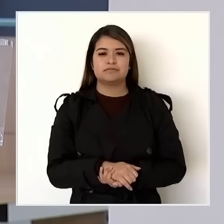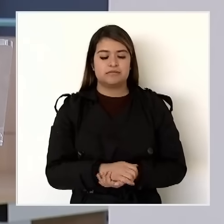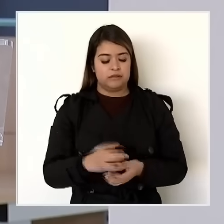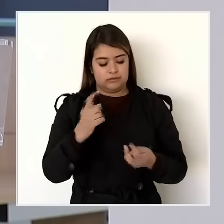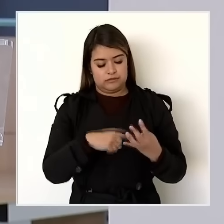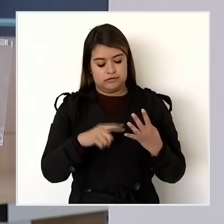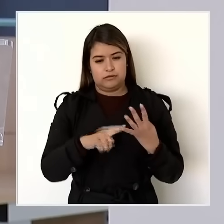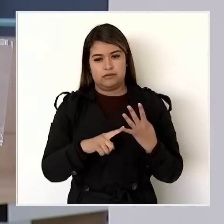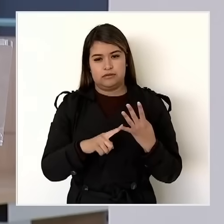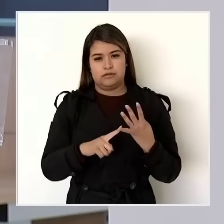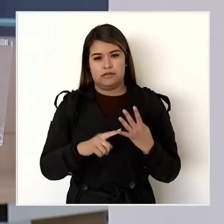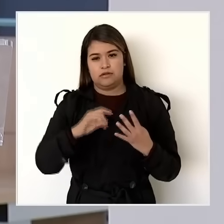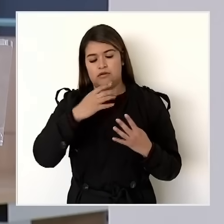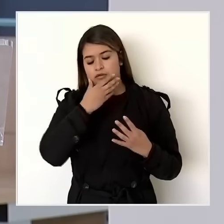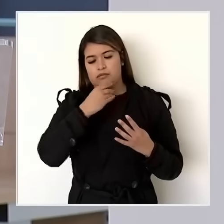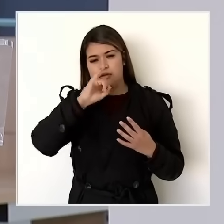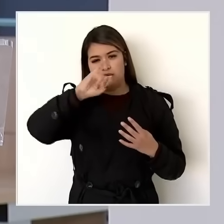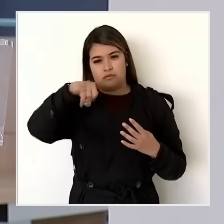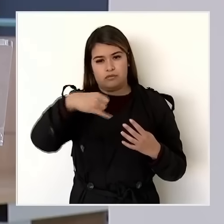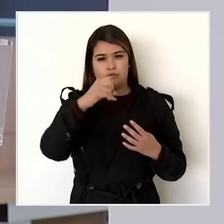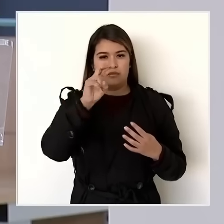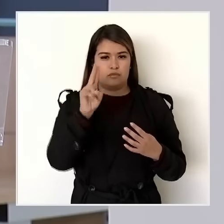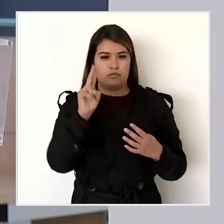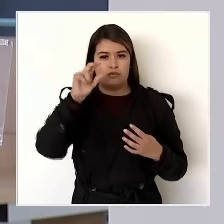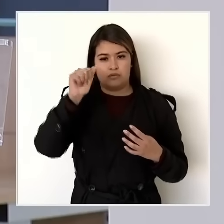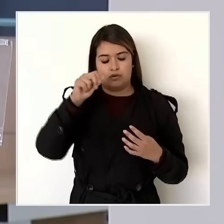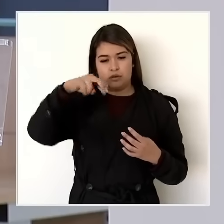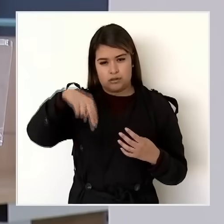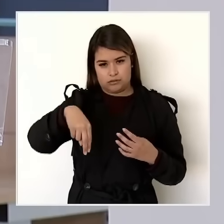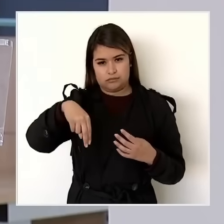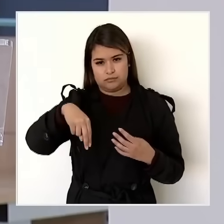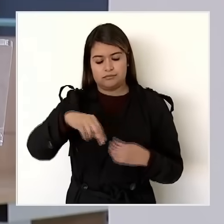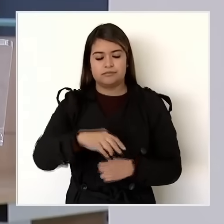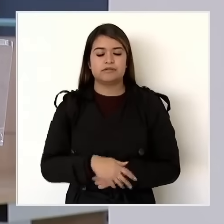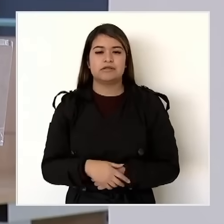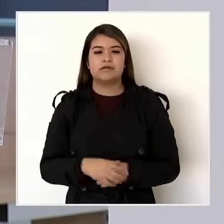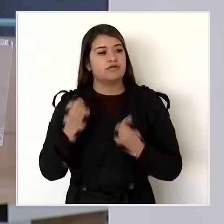general Juan Mateo, ingeniero residente de obra. Muchas gracias y muchas felicidades